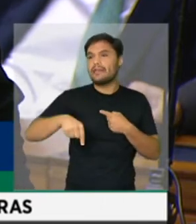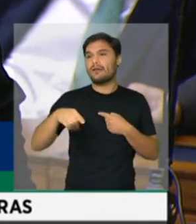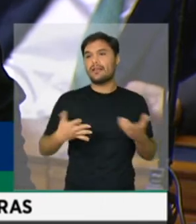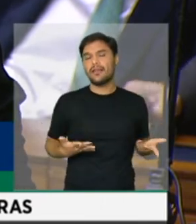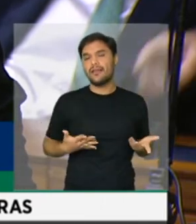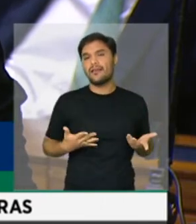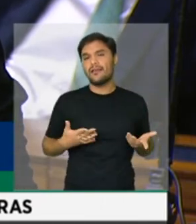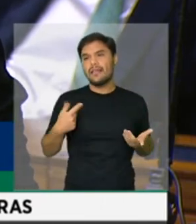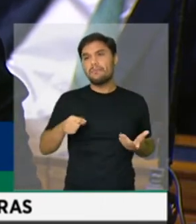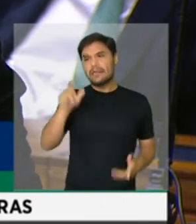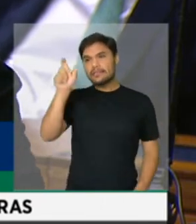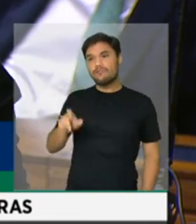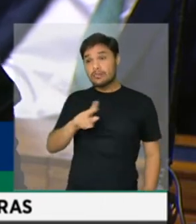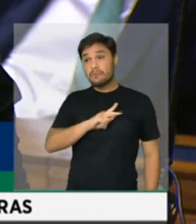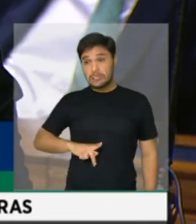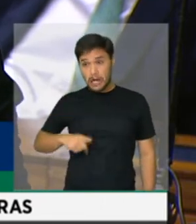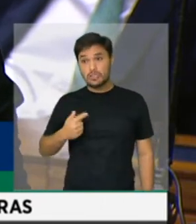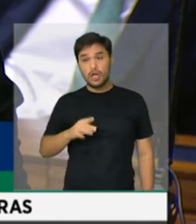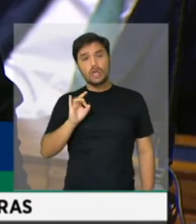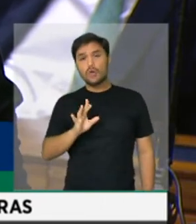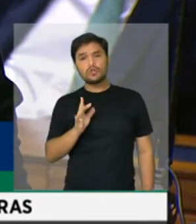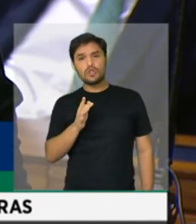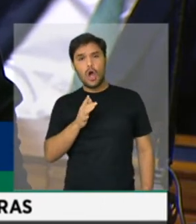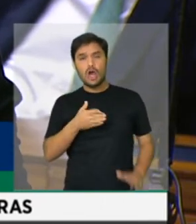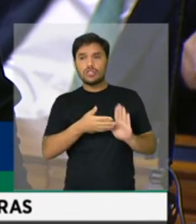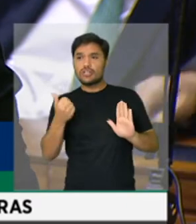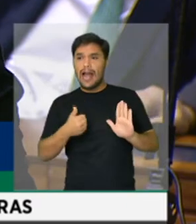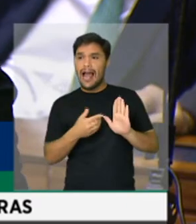SE INTIMIDAR DIANTE DE QUALQUER AMEAÇA, FICOU CLARO NAS NOTAS TAQUIGRÁFICAS AGORA